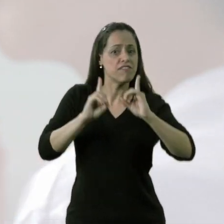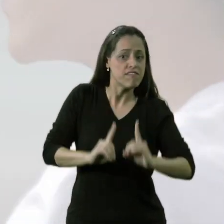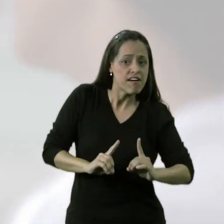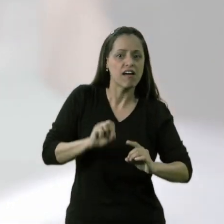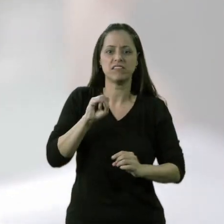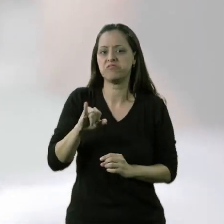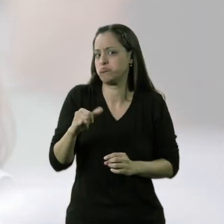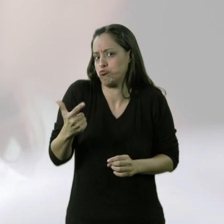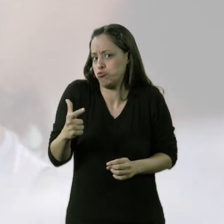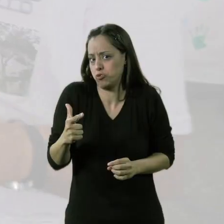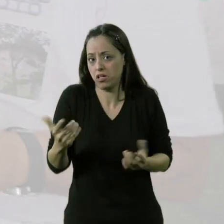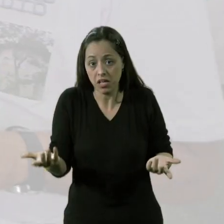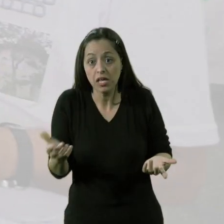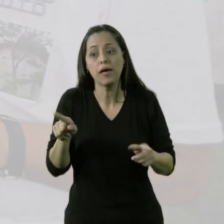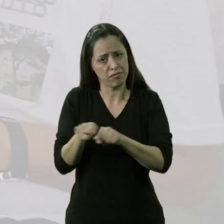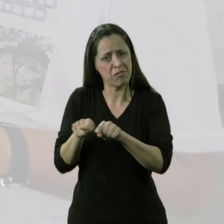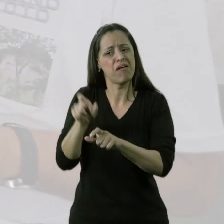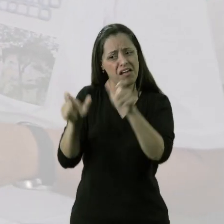com deficiência física ou não deficiência física,